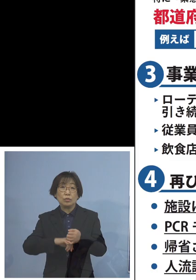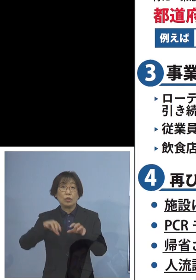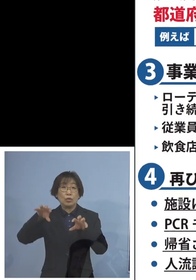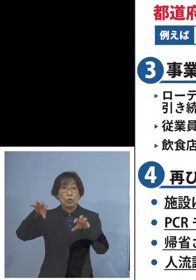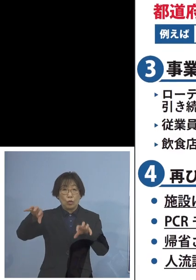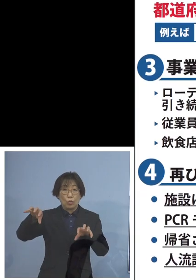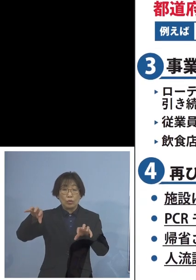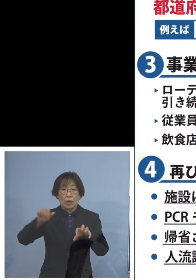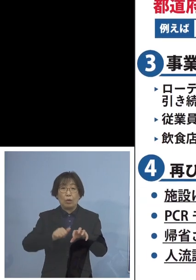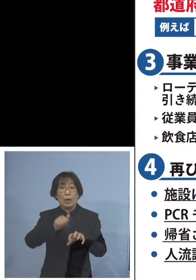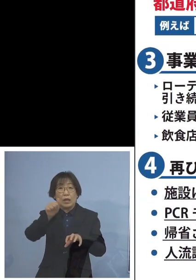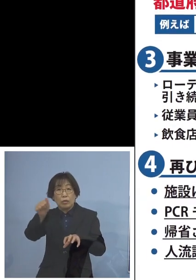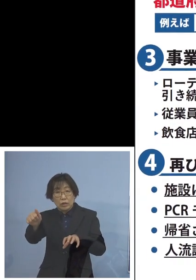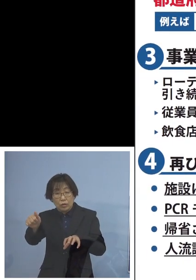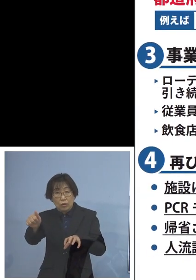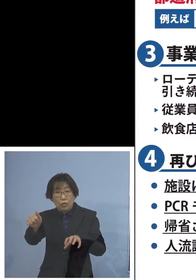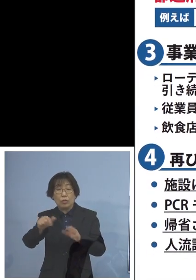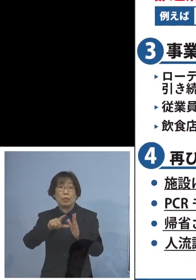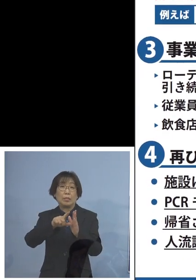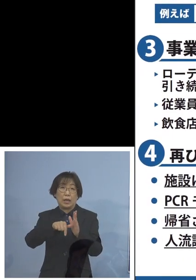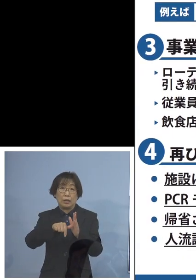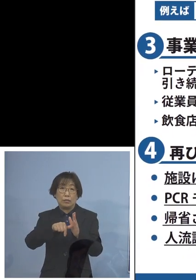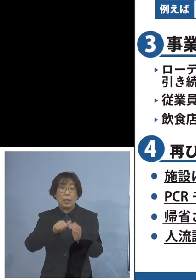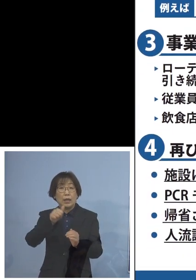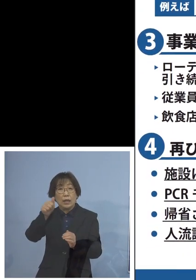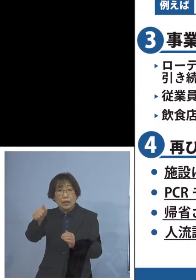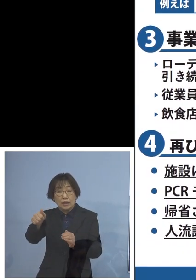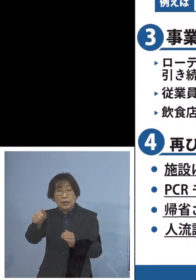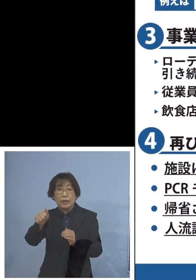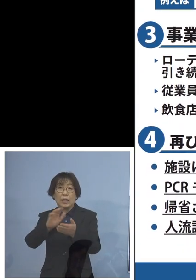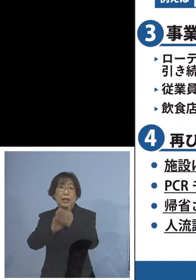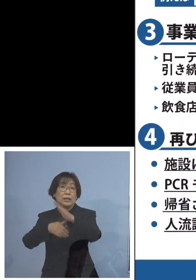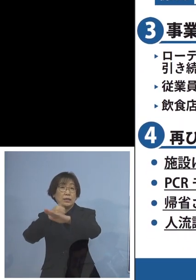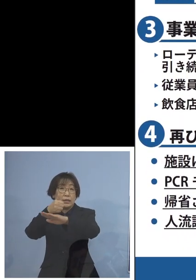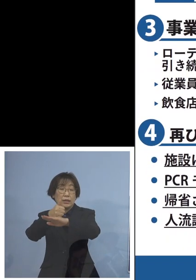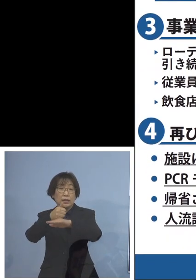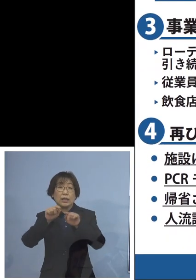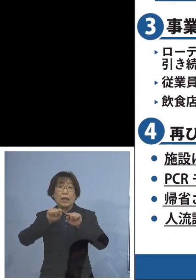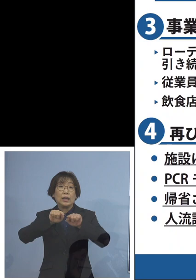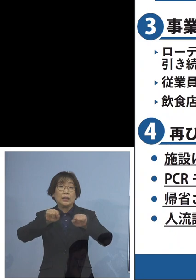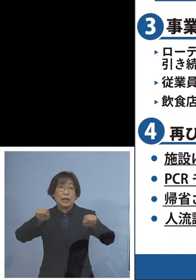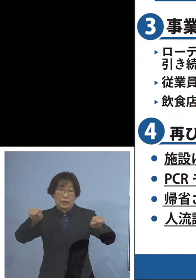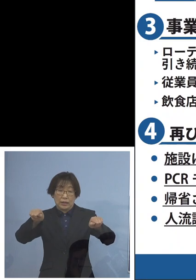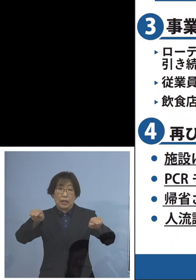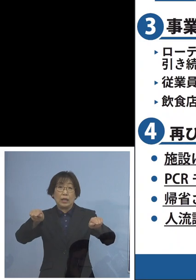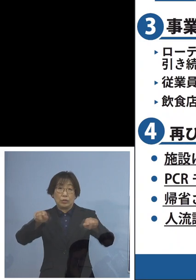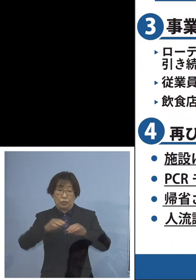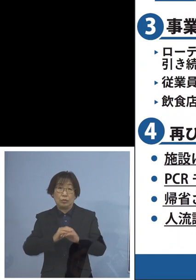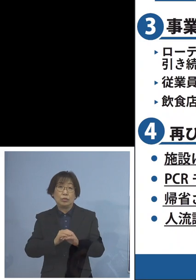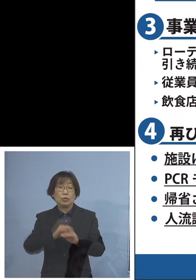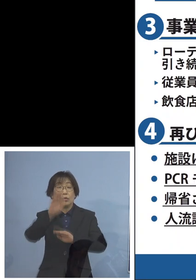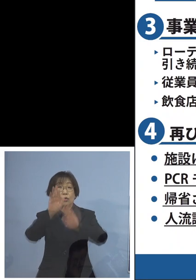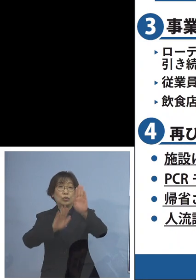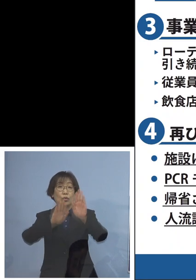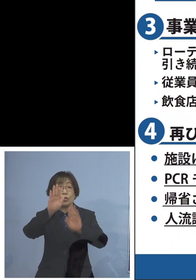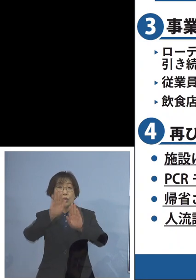その訪問先の知事たちが出している 要請の状況を確認いただきたいと思います